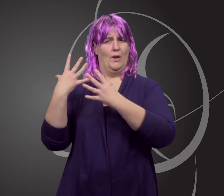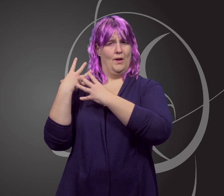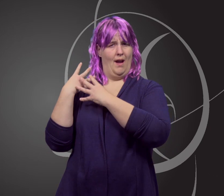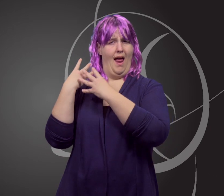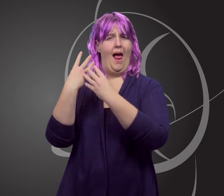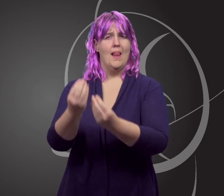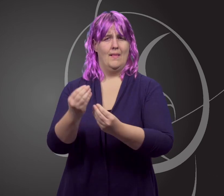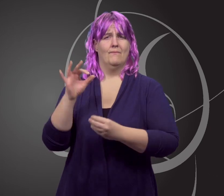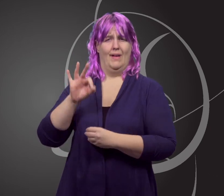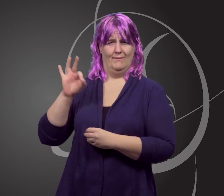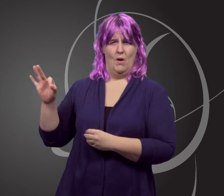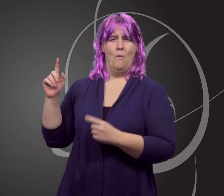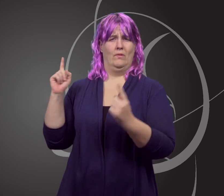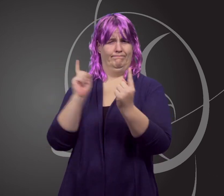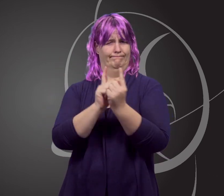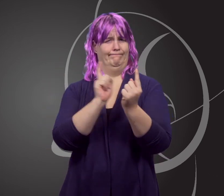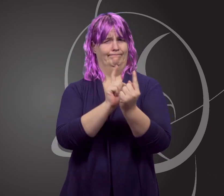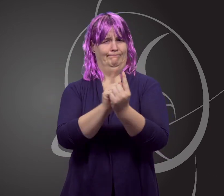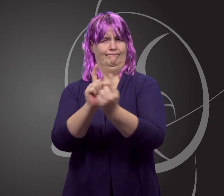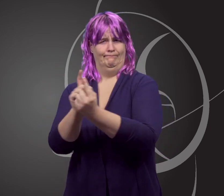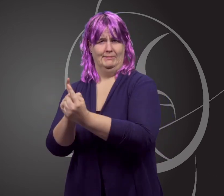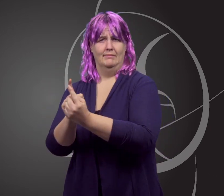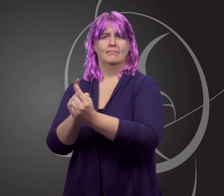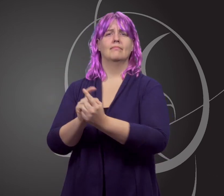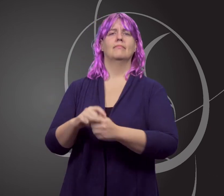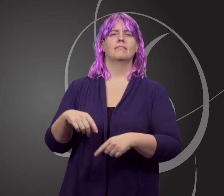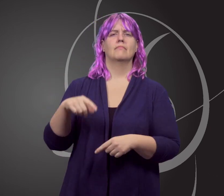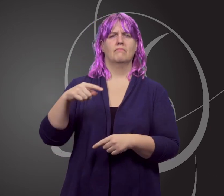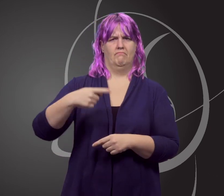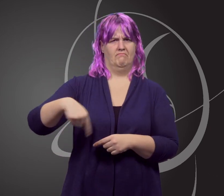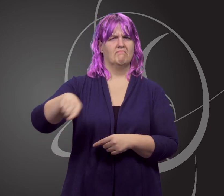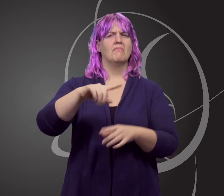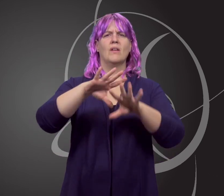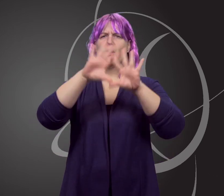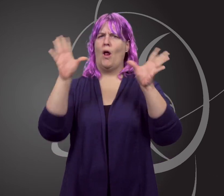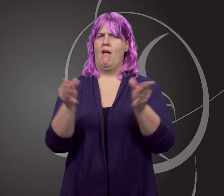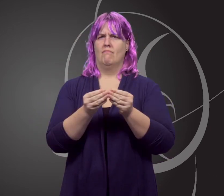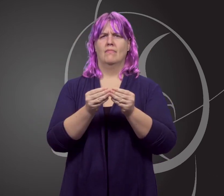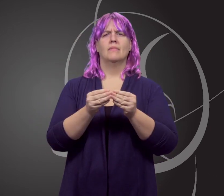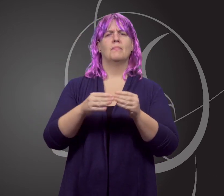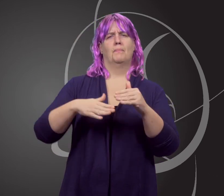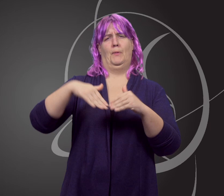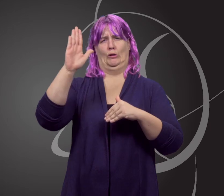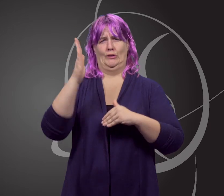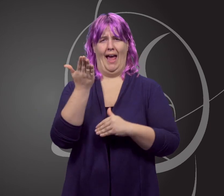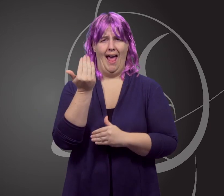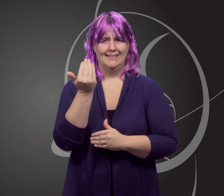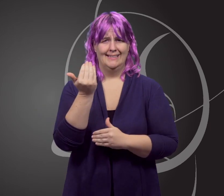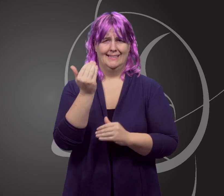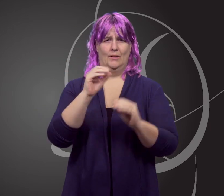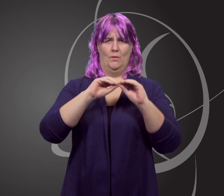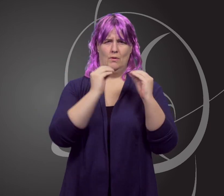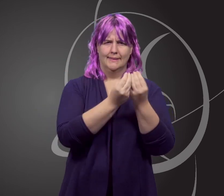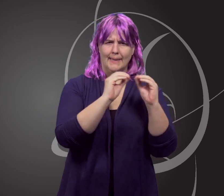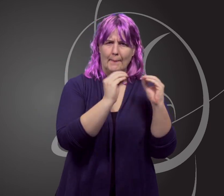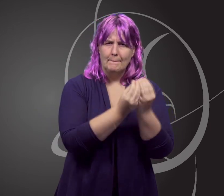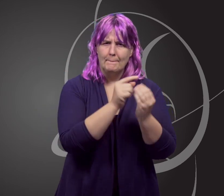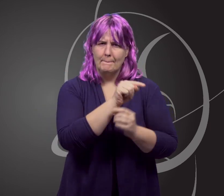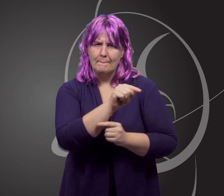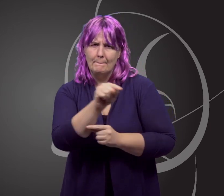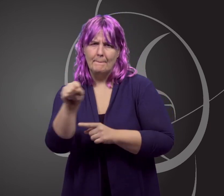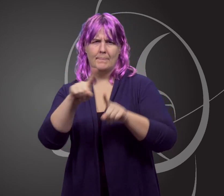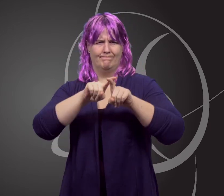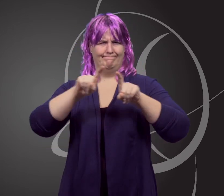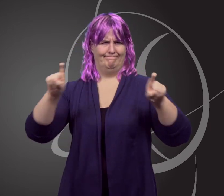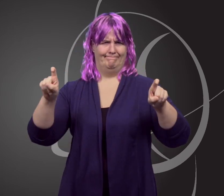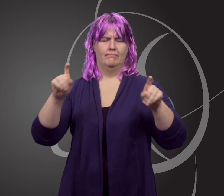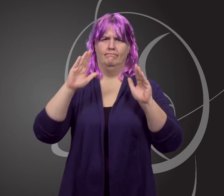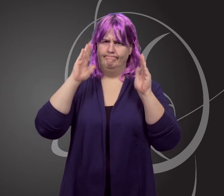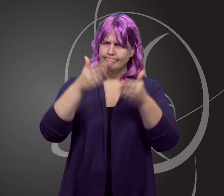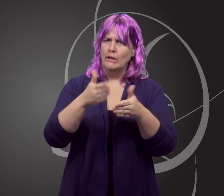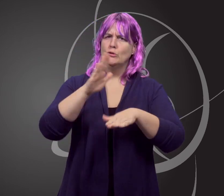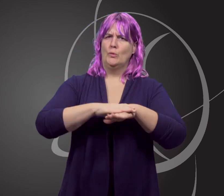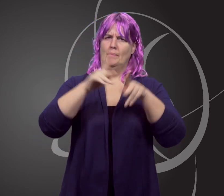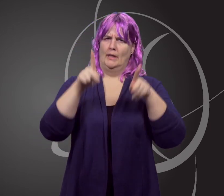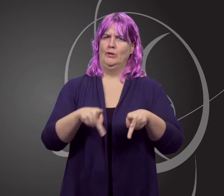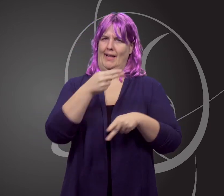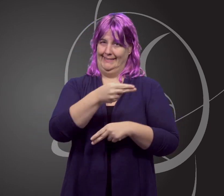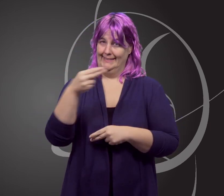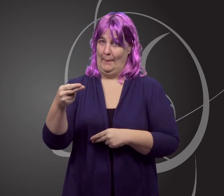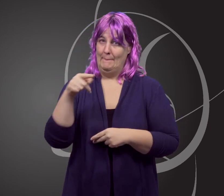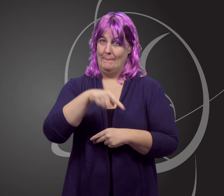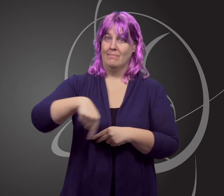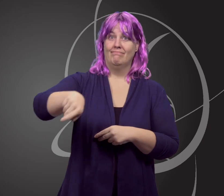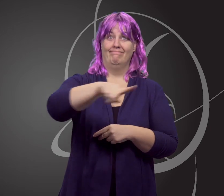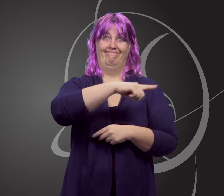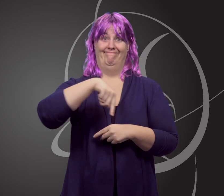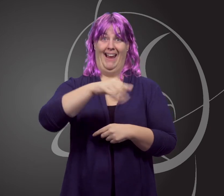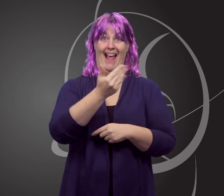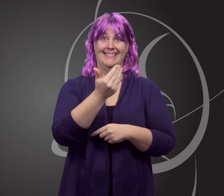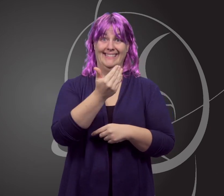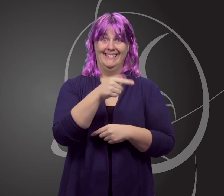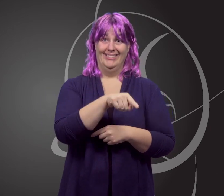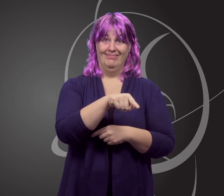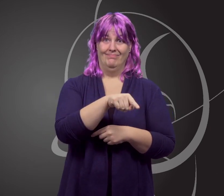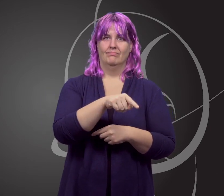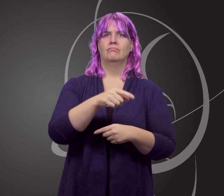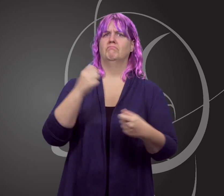De ces plusieurs occasions, Frank a obtenu l’appui de plus de 15 organismes de personnes handicapées